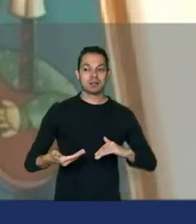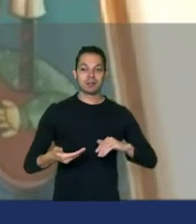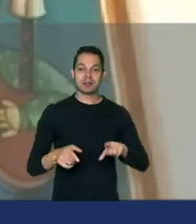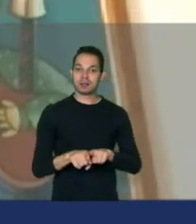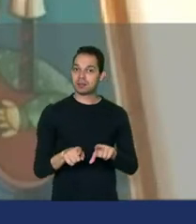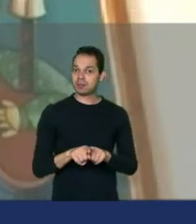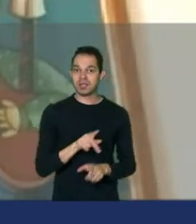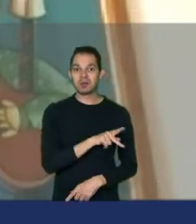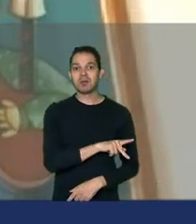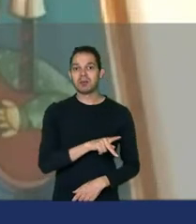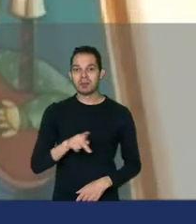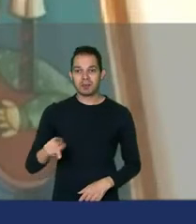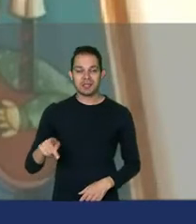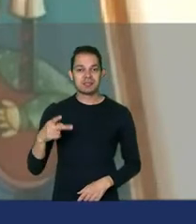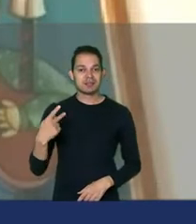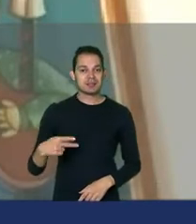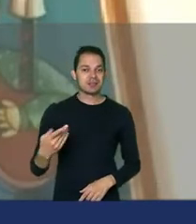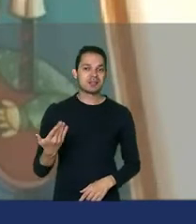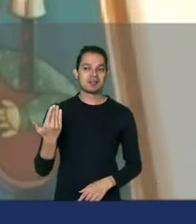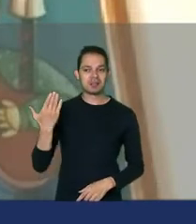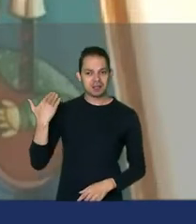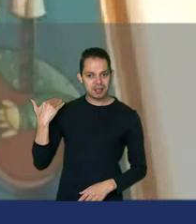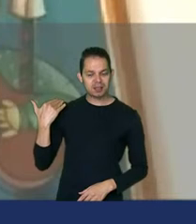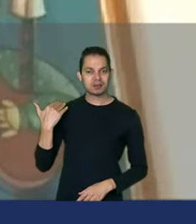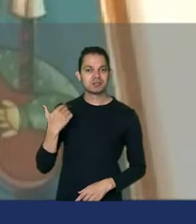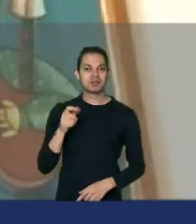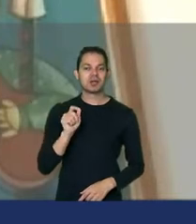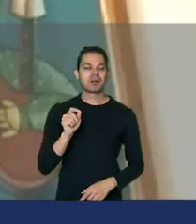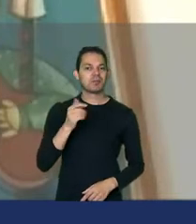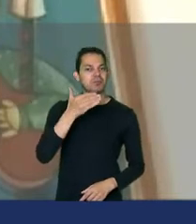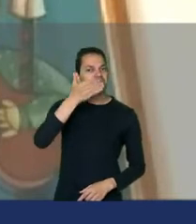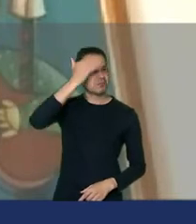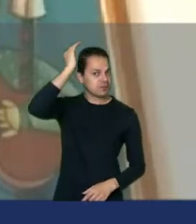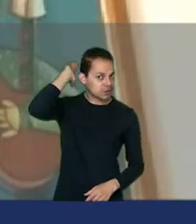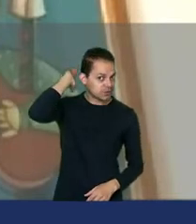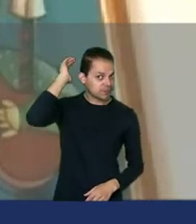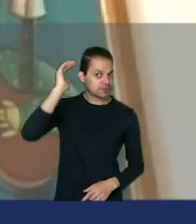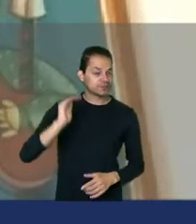PELO PRÓPRIO PRESIDENTE DA REPÚBLICA NA É POCA, MICHEL TEMER. DE LÁ PARA CÁ , O